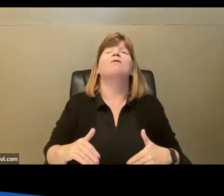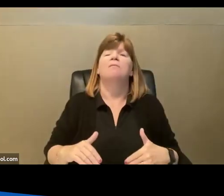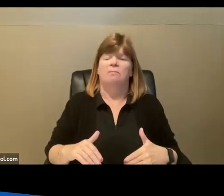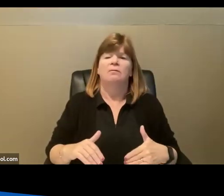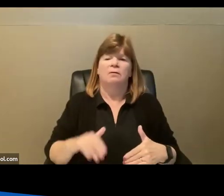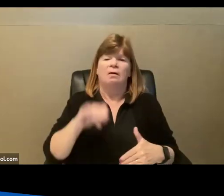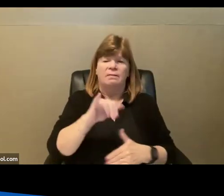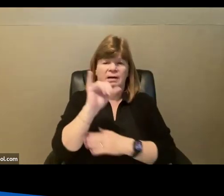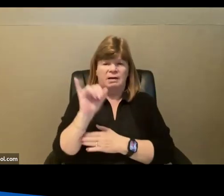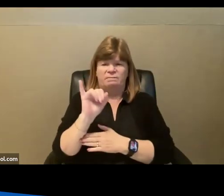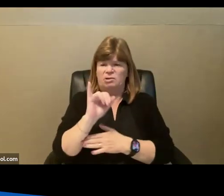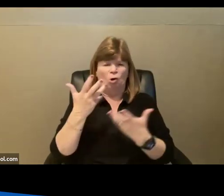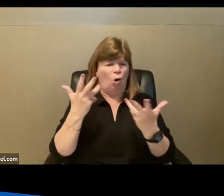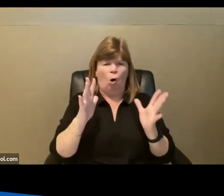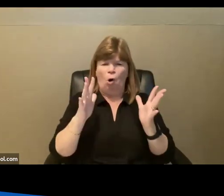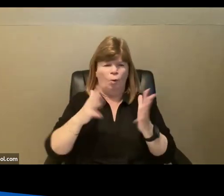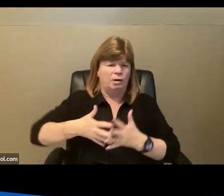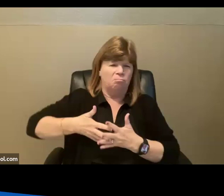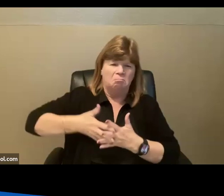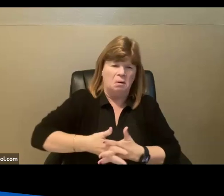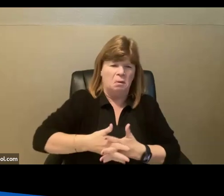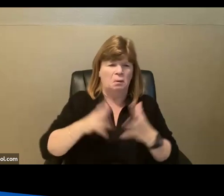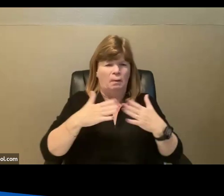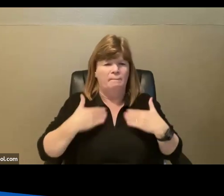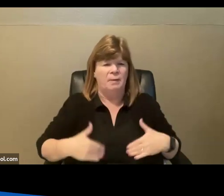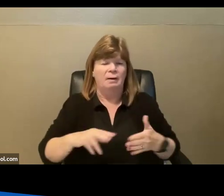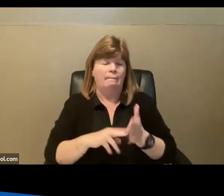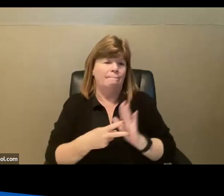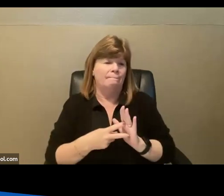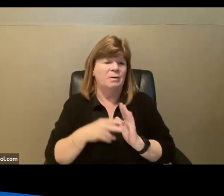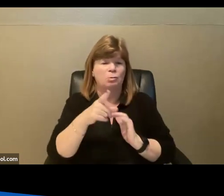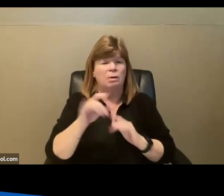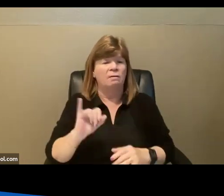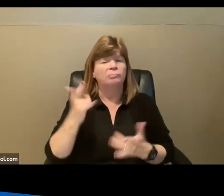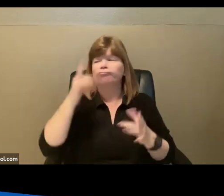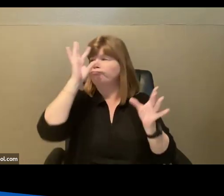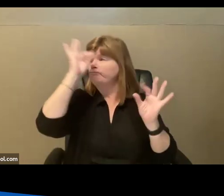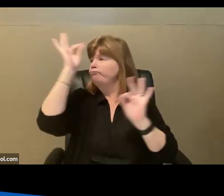esa infección ha viajado por todo tu cuerpo. Puedes tener una infección y ni siquiera saber que tienes una infección,